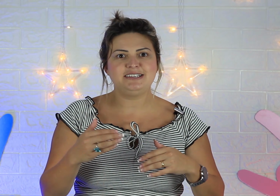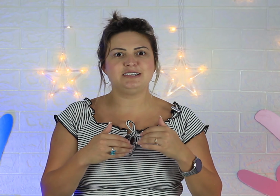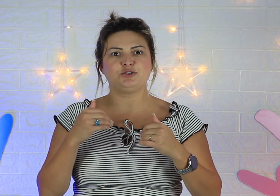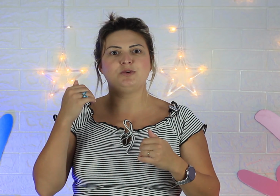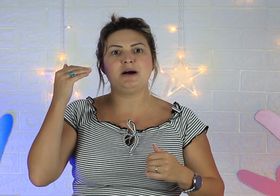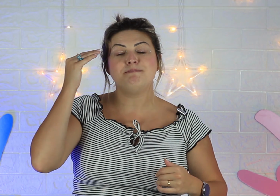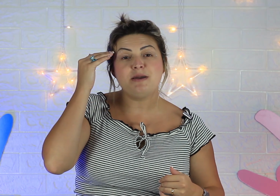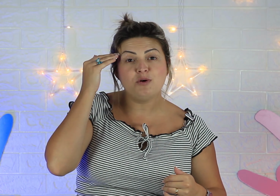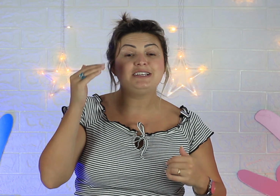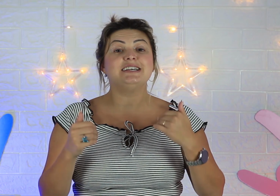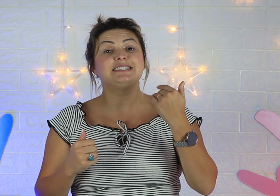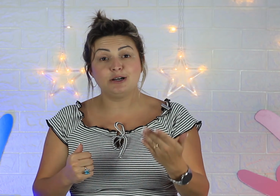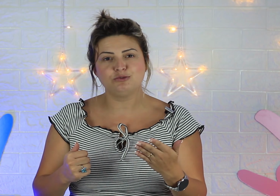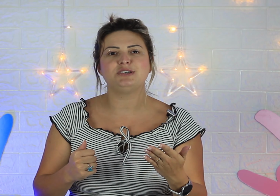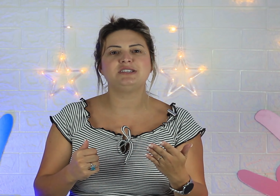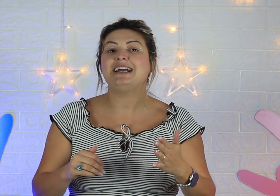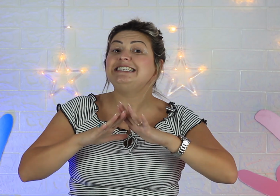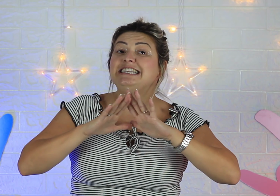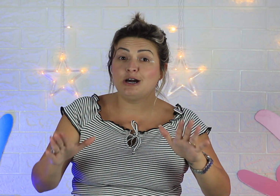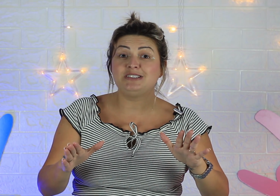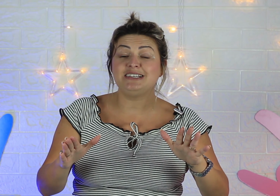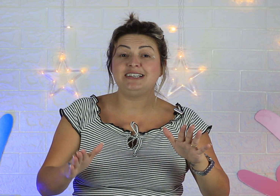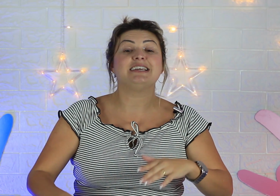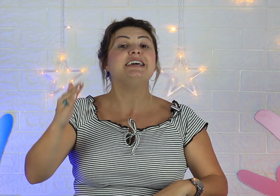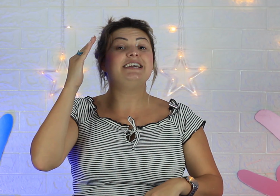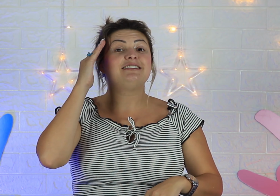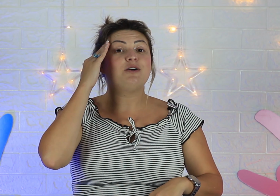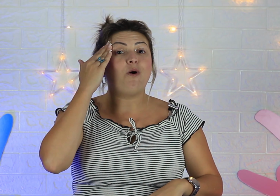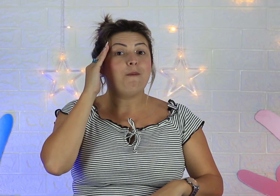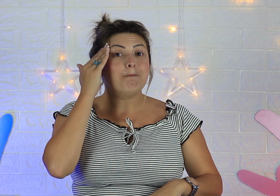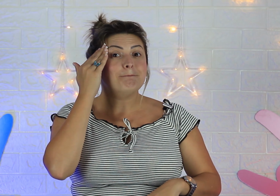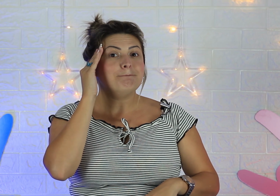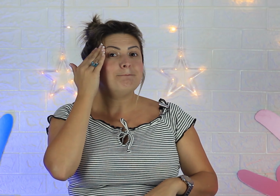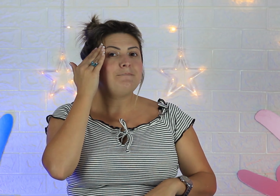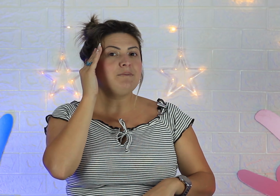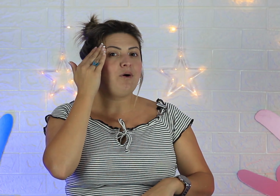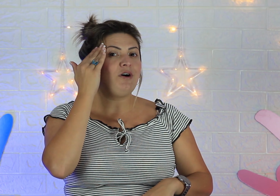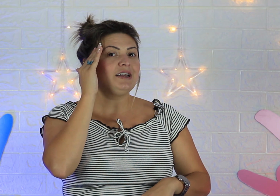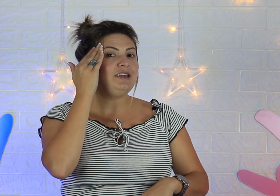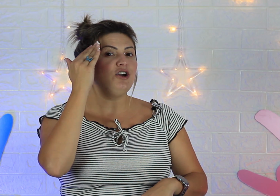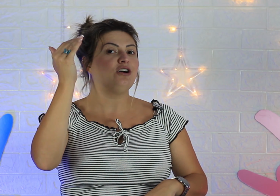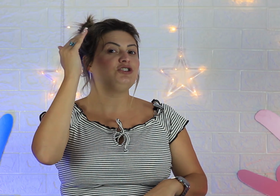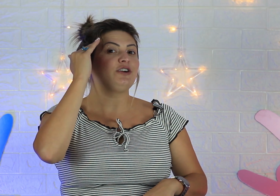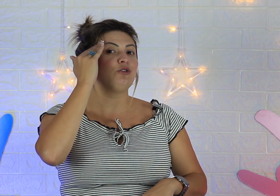sinais na sua memorização dos seus sinais e não esquecer então ó memória aqui ó a gente